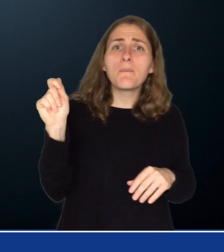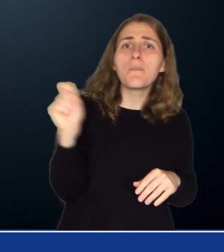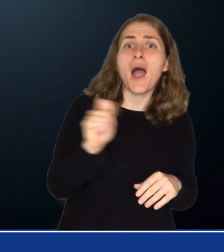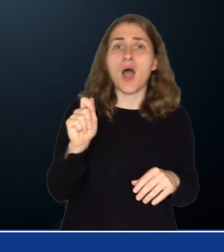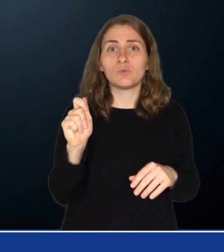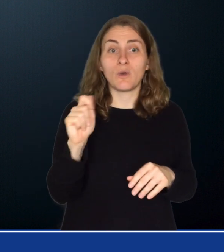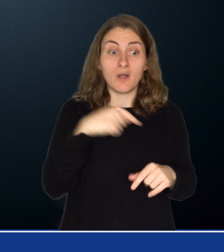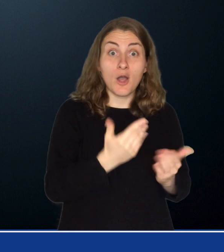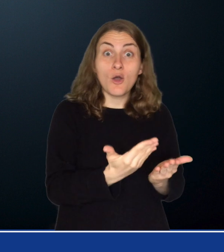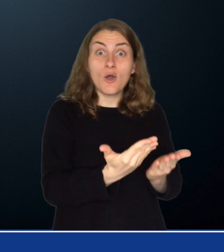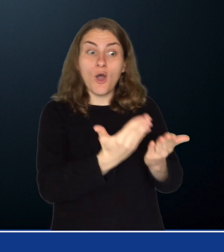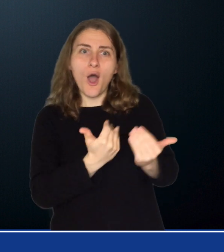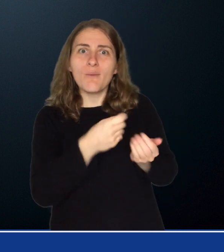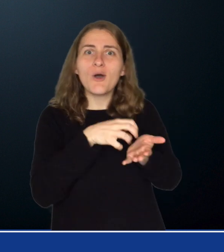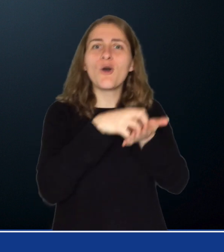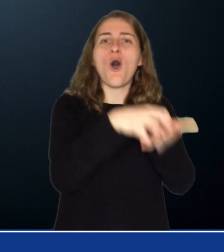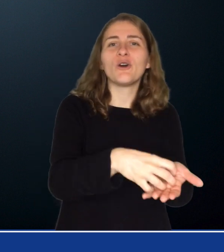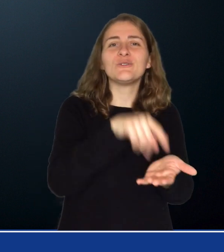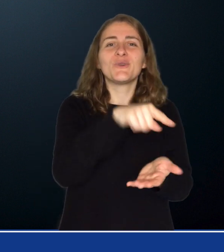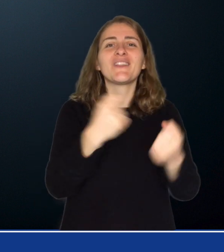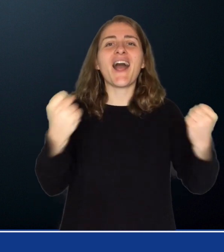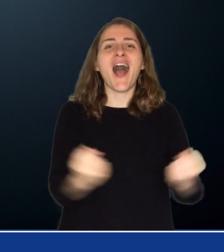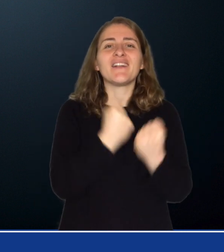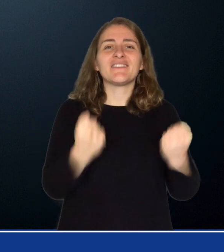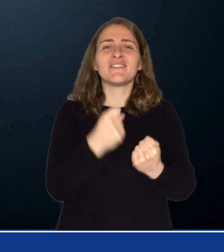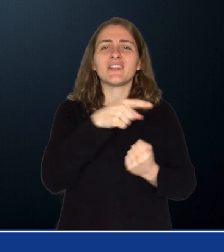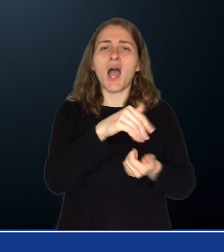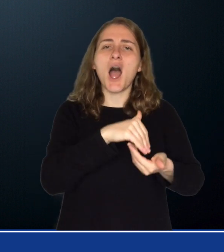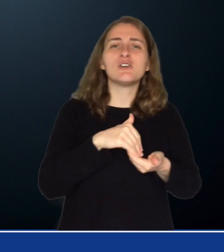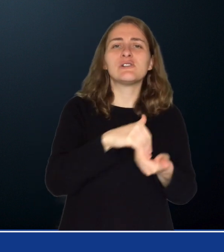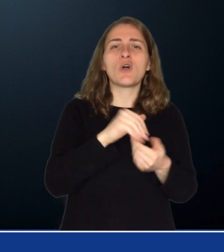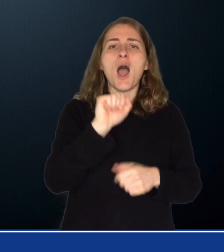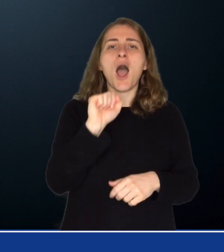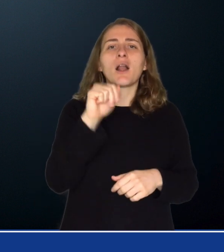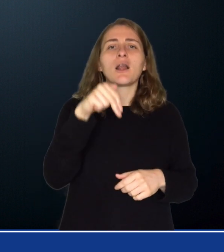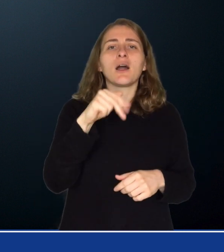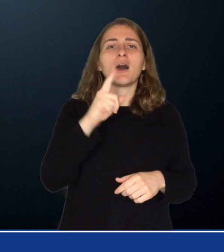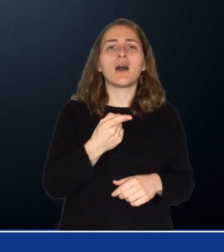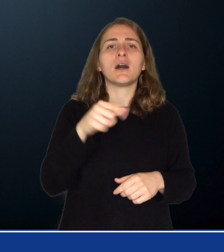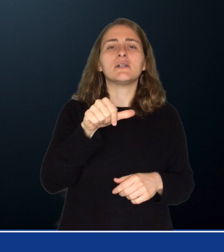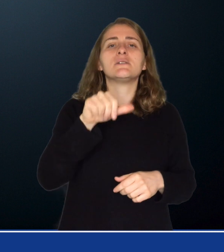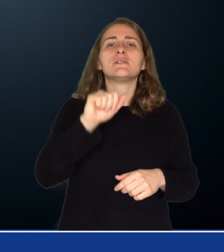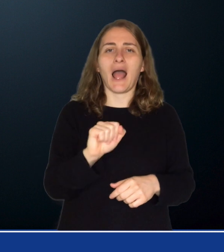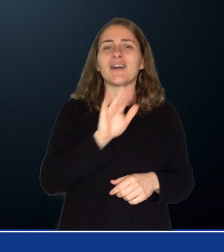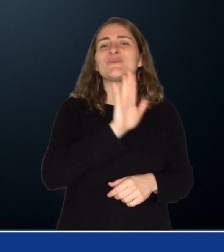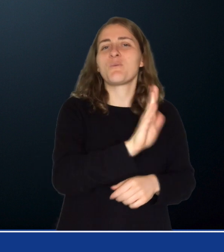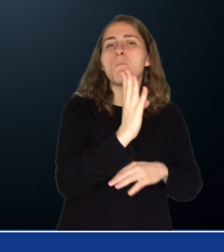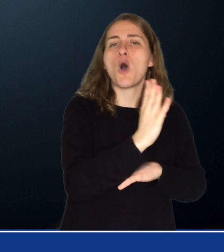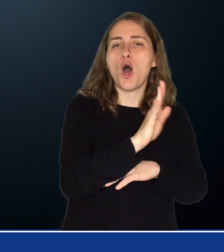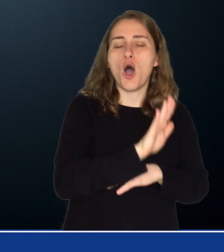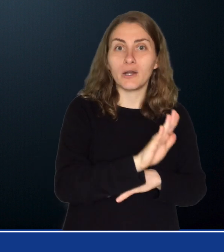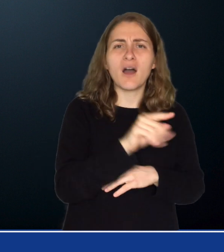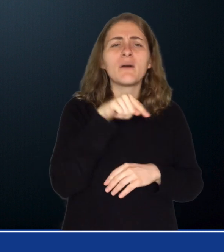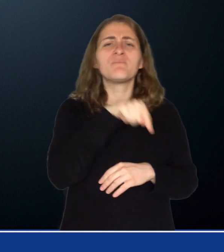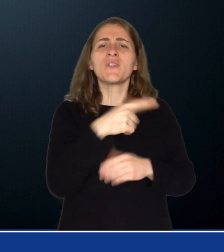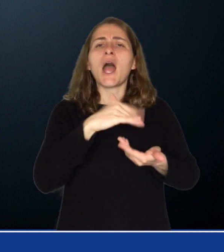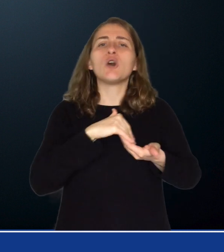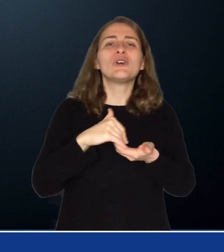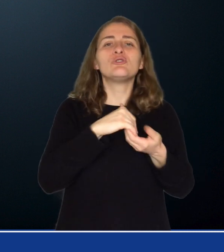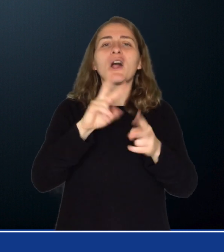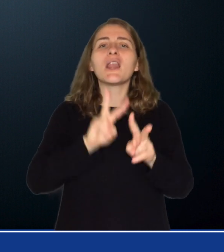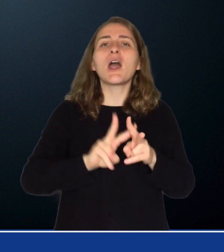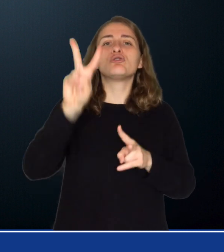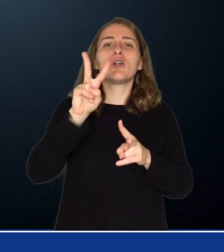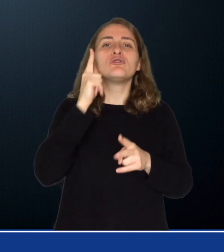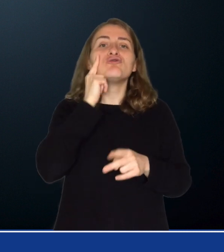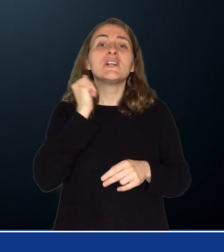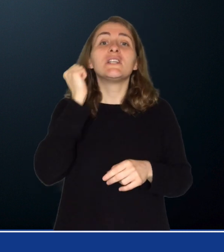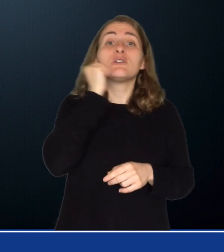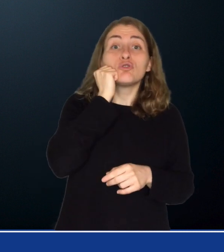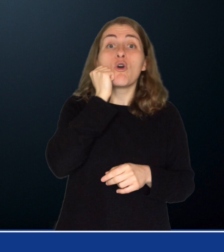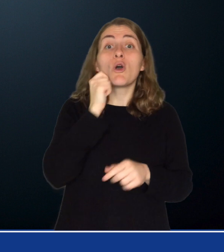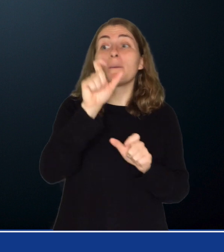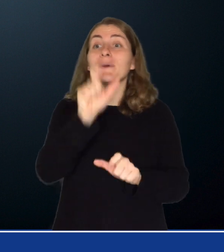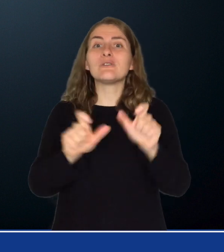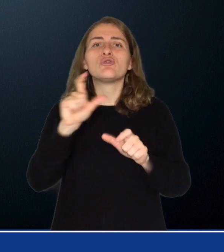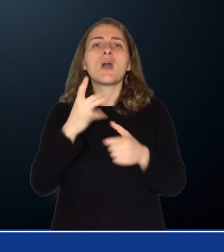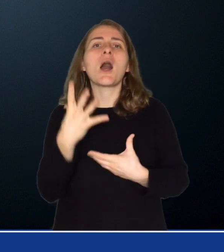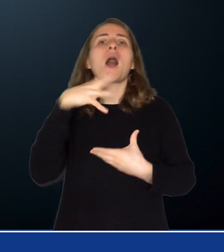per contribuire alle attività di ANGSA Bologna, la sezione del capoluogo emiliano dell’Associazione Nazionale Genitori Persone con Autismo